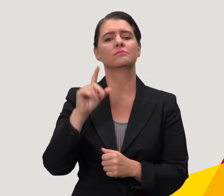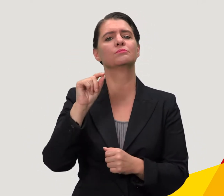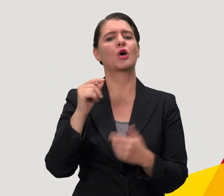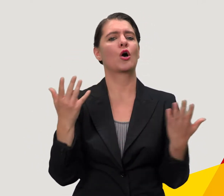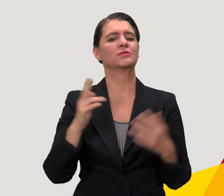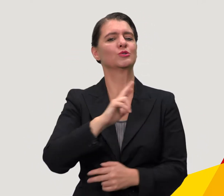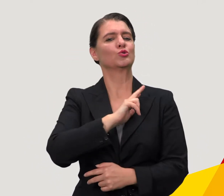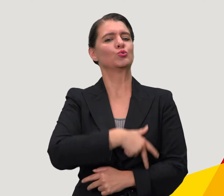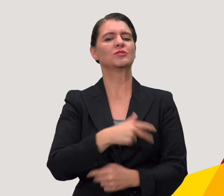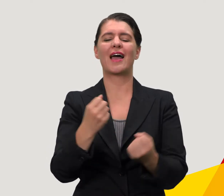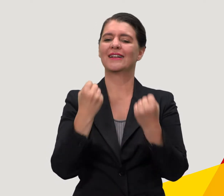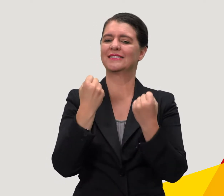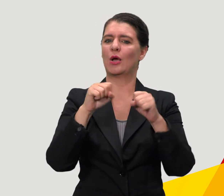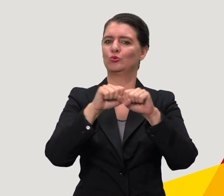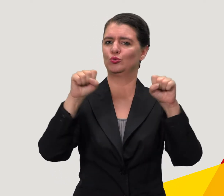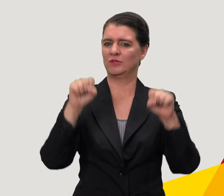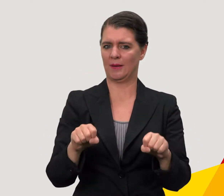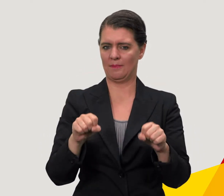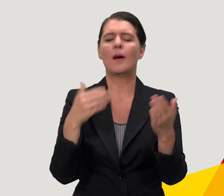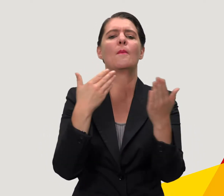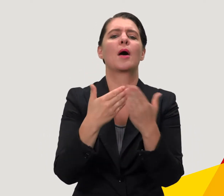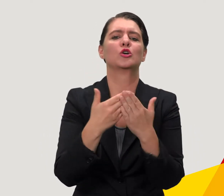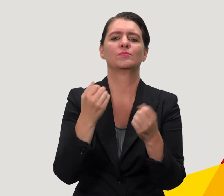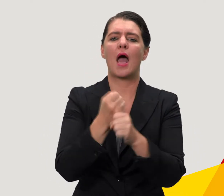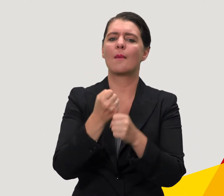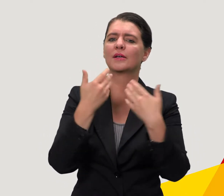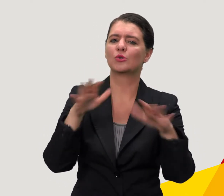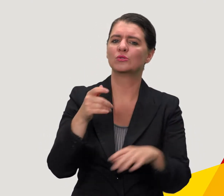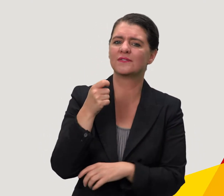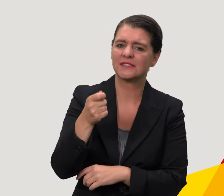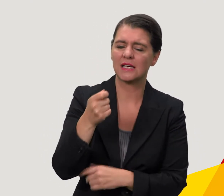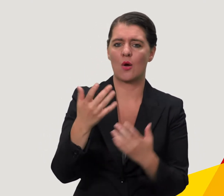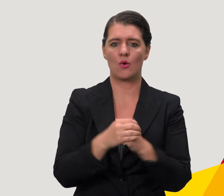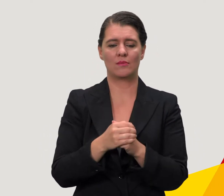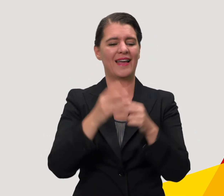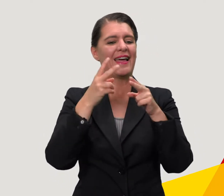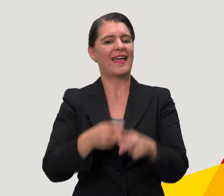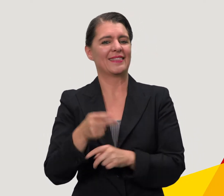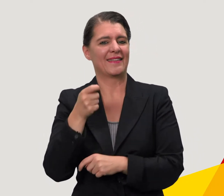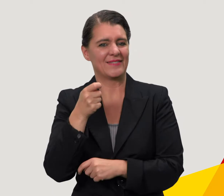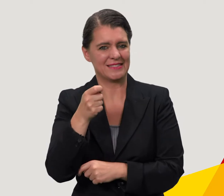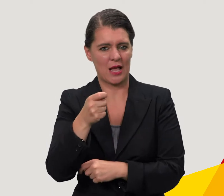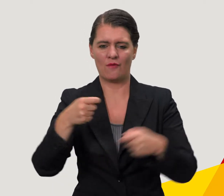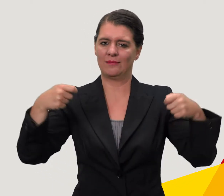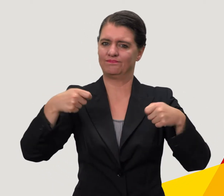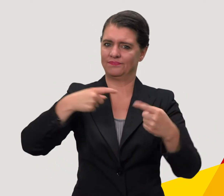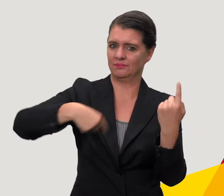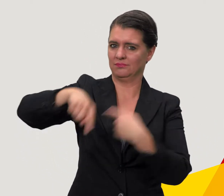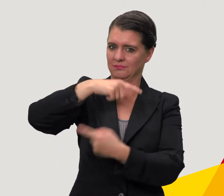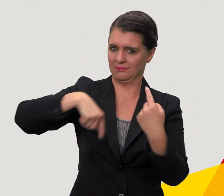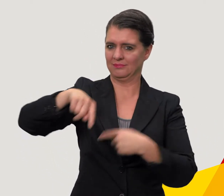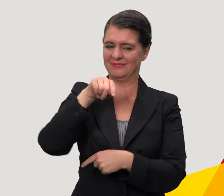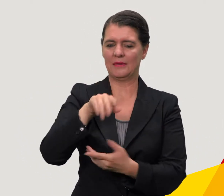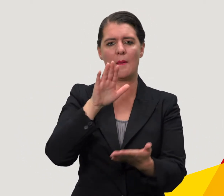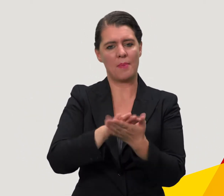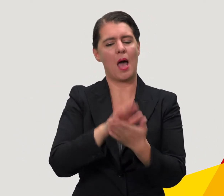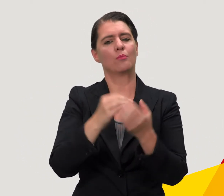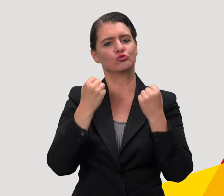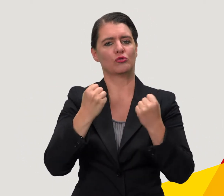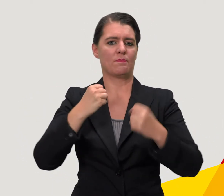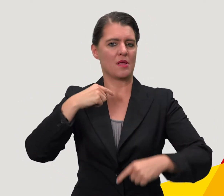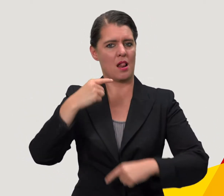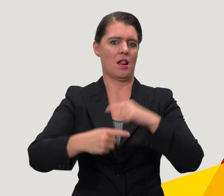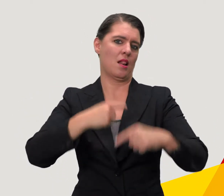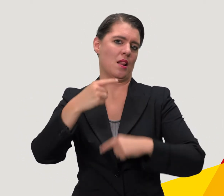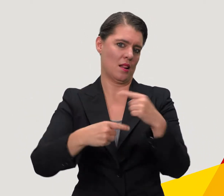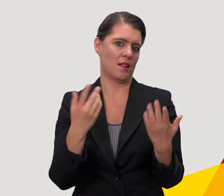Die sozialen Sicherungssysteme sind solide finanziert.